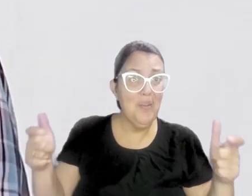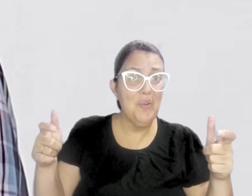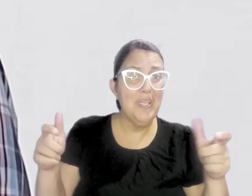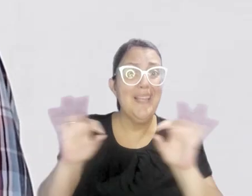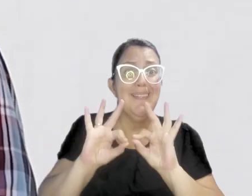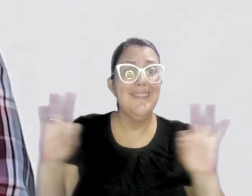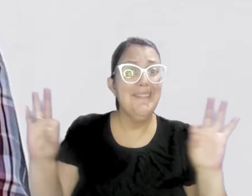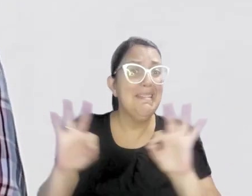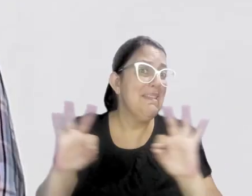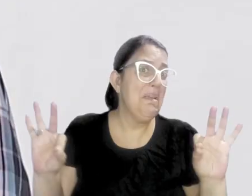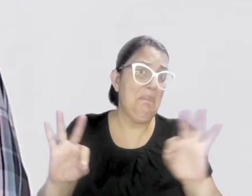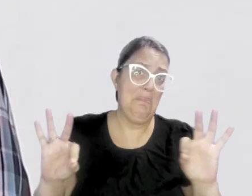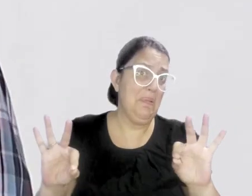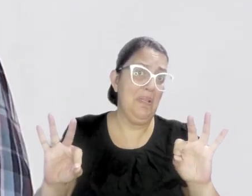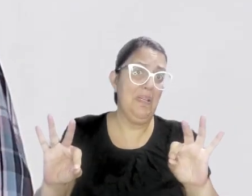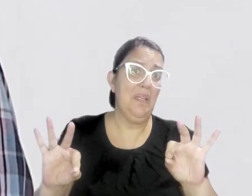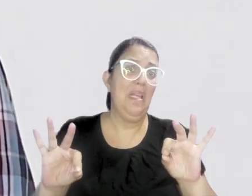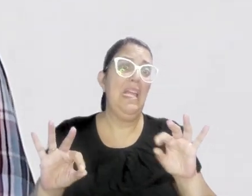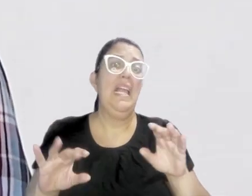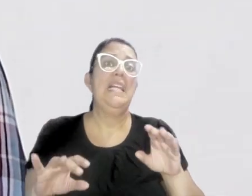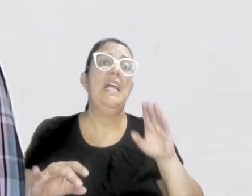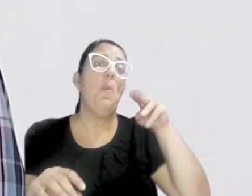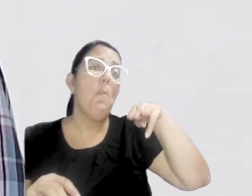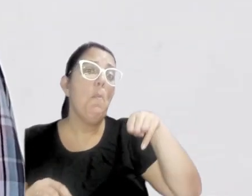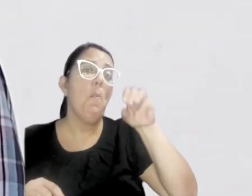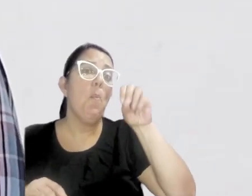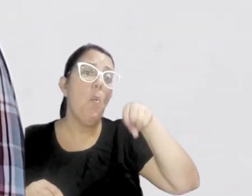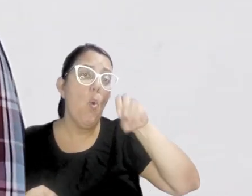é feita por procedimentos simplificados, monofásicos, bifásicos